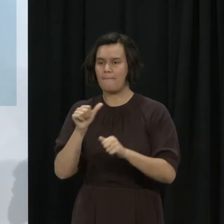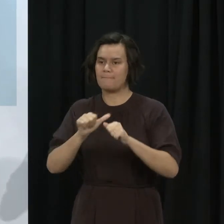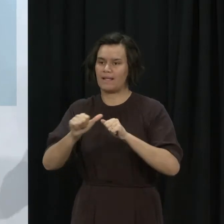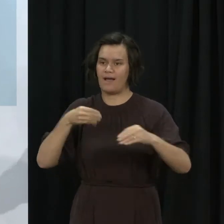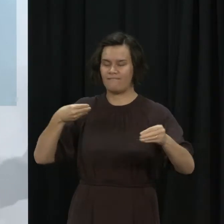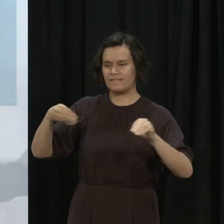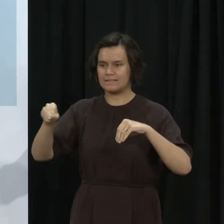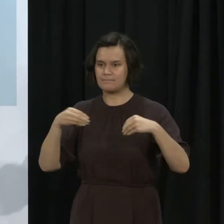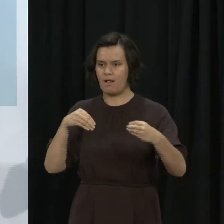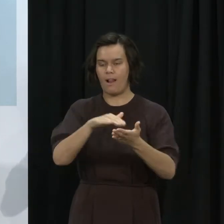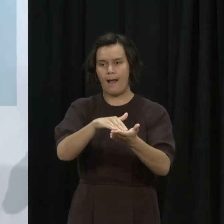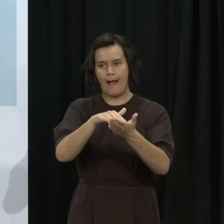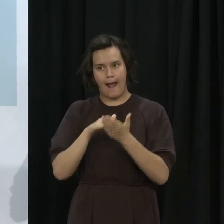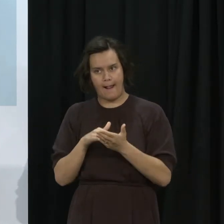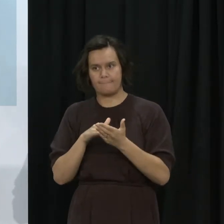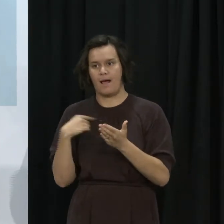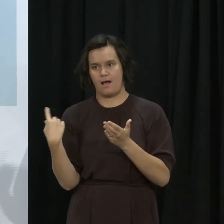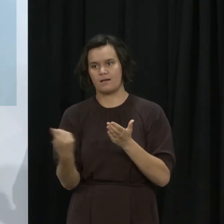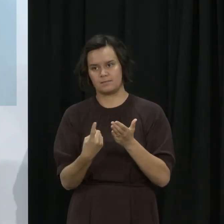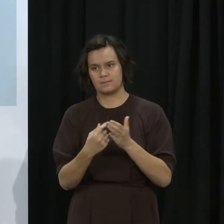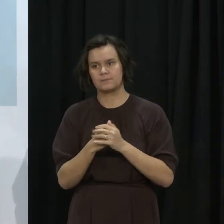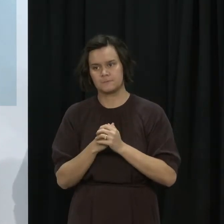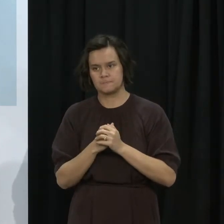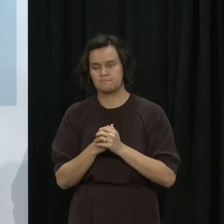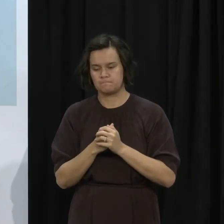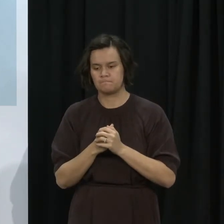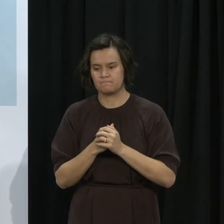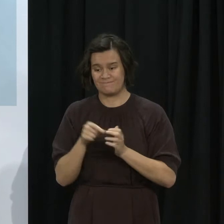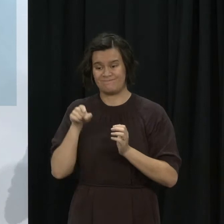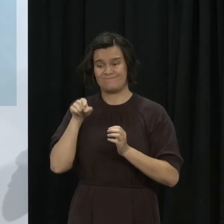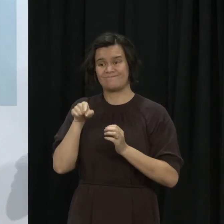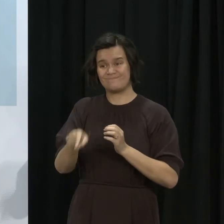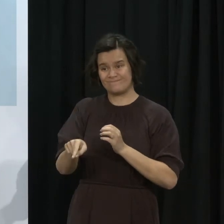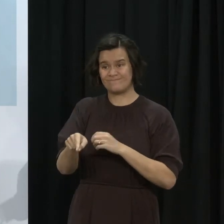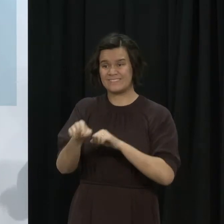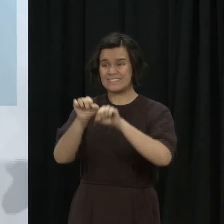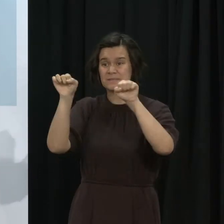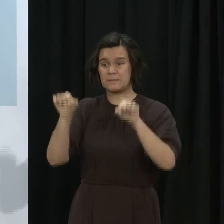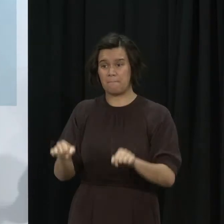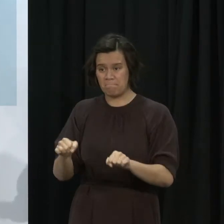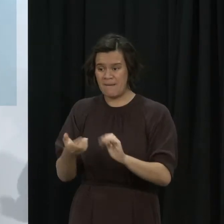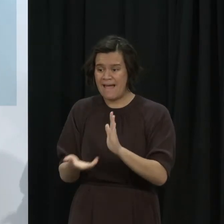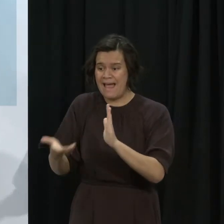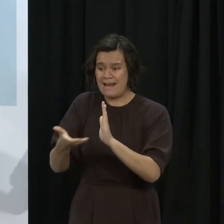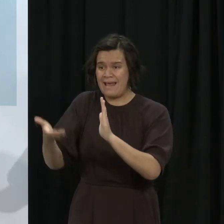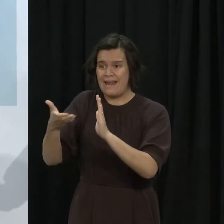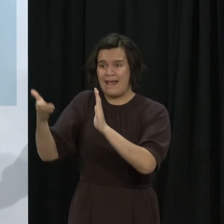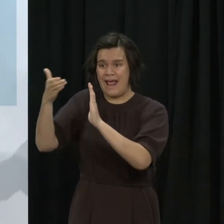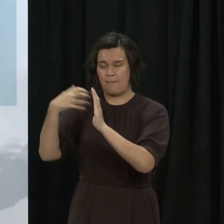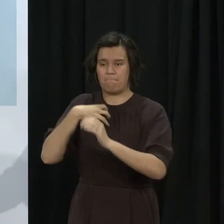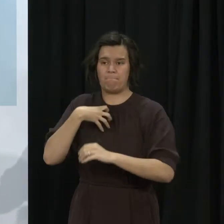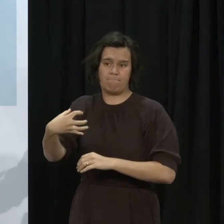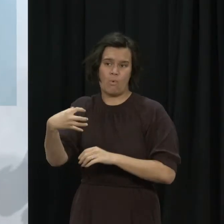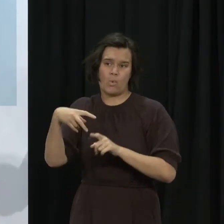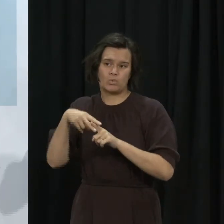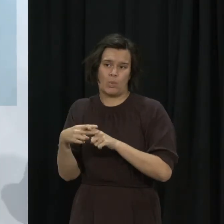urutaru. Ko te mea ka taea e au te tino korero i tenei ahiahi, kei a matou ka whiwhi i tetahi